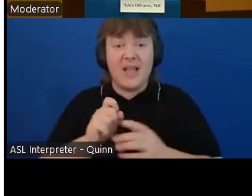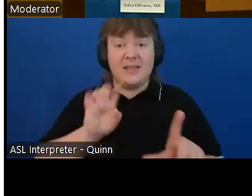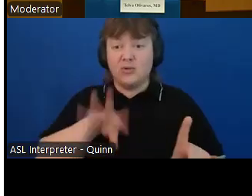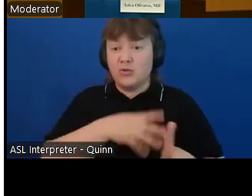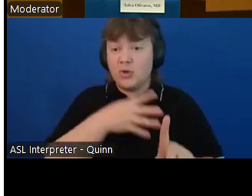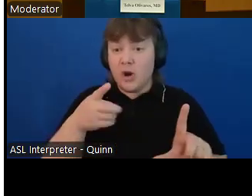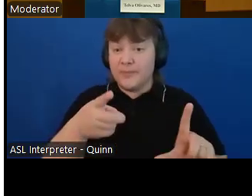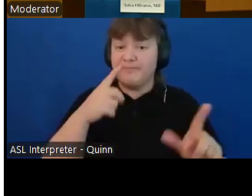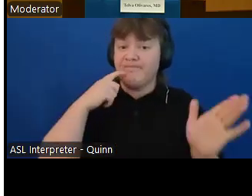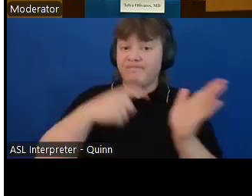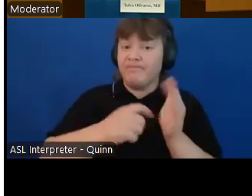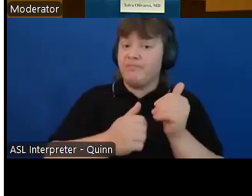majority of folks who die die die die die die die die die die die die die die die die die die die die die die die die die die die die die die die die die die die die die die die die die within